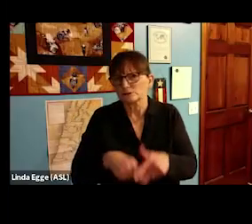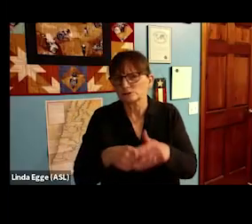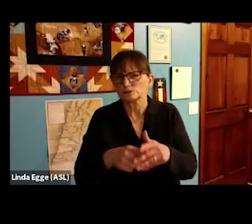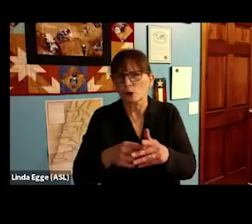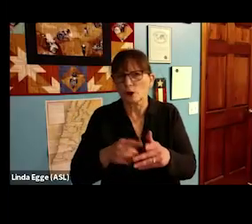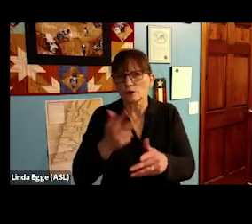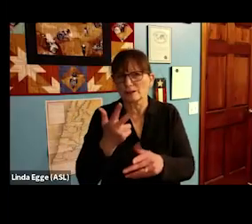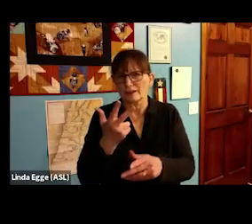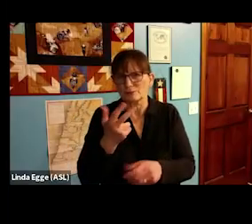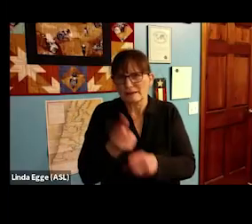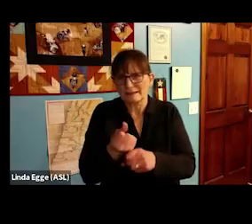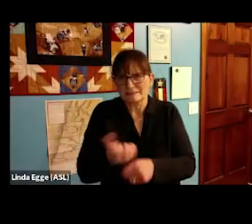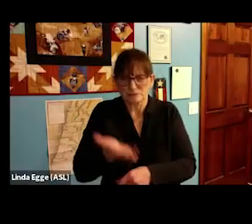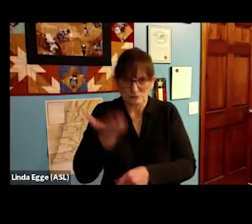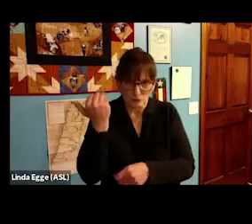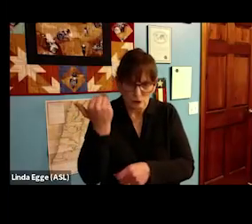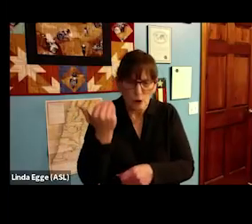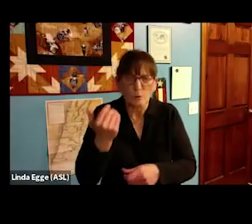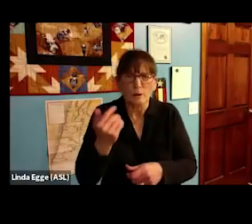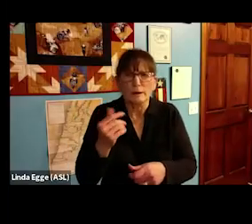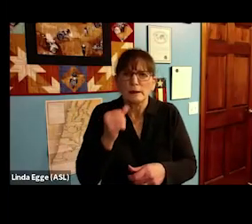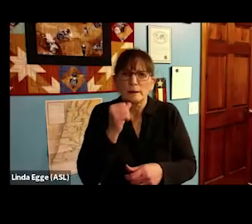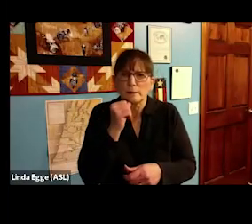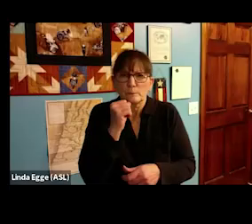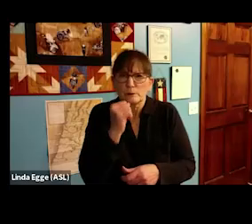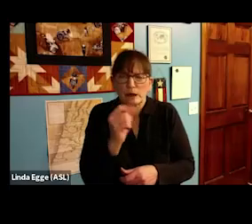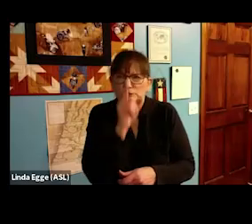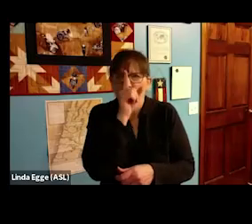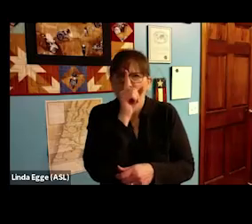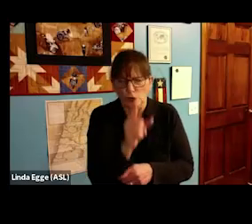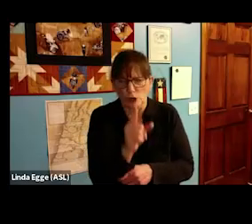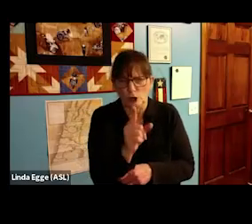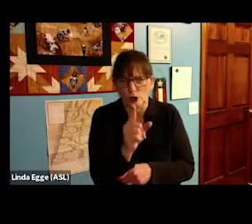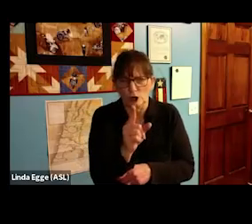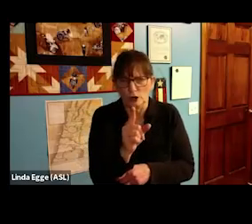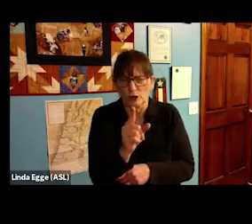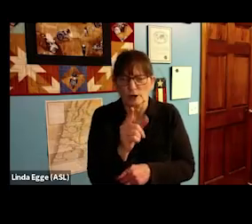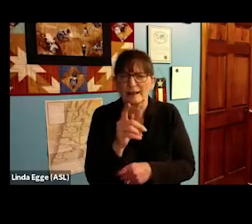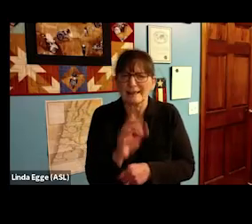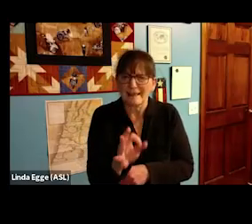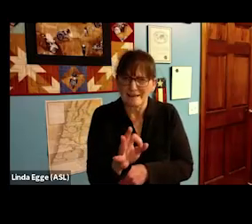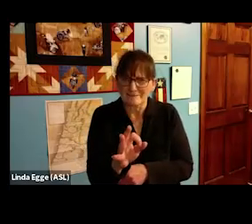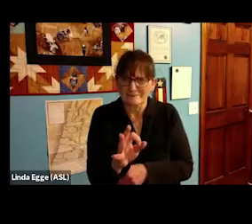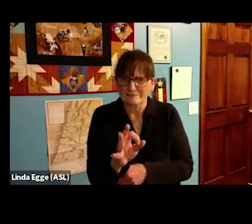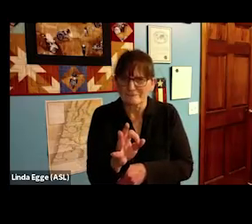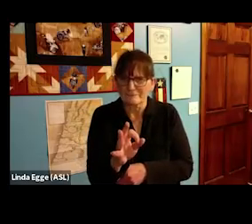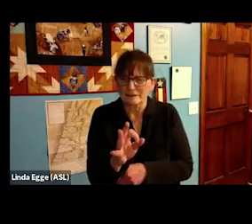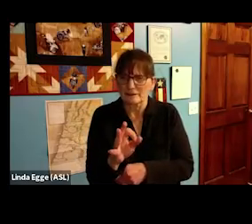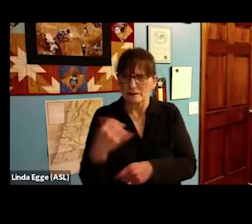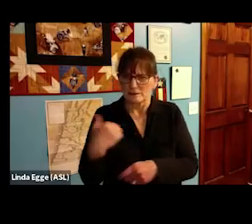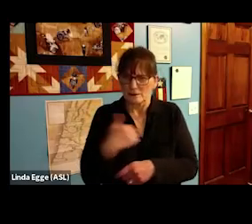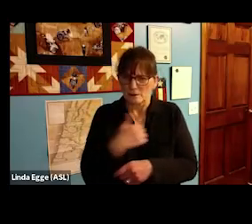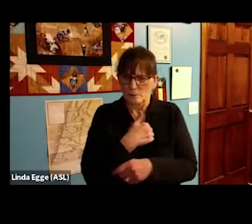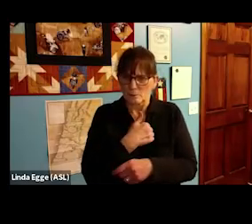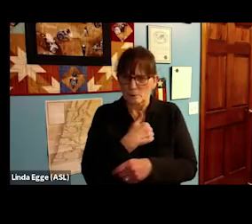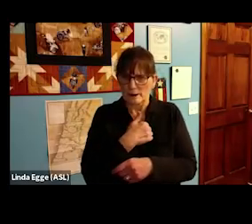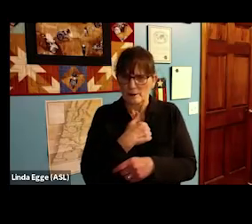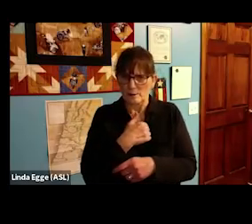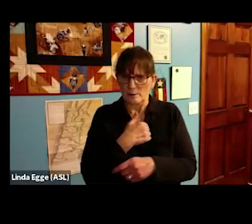Pam y Kristin y SOAR por permitirme presentar hoy ante ustedes. Espero que me escuchen bien.